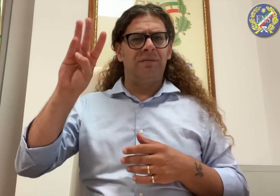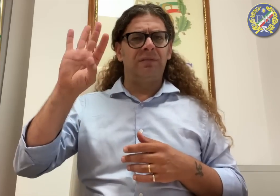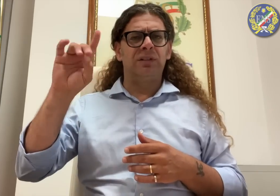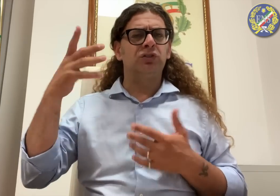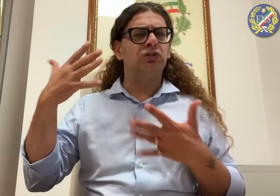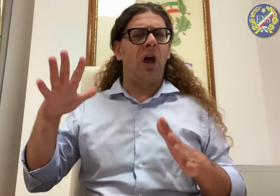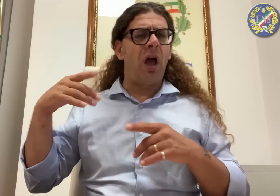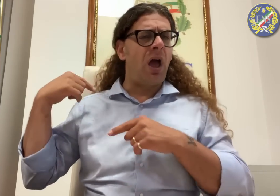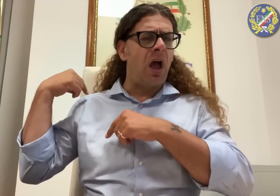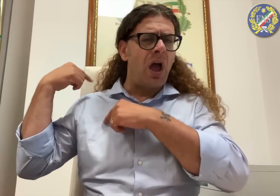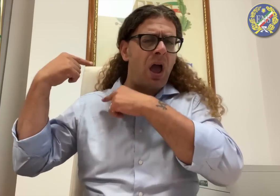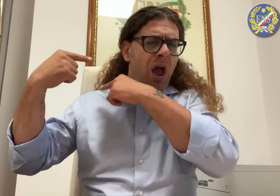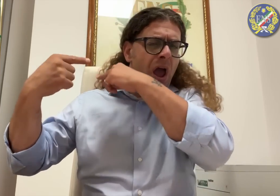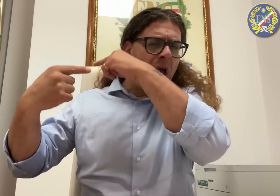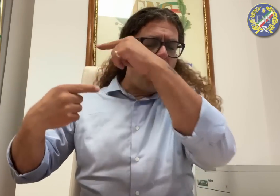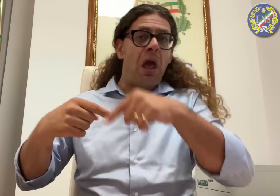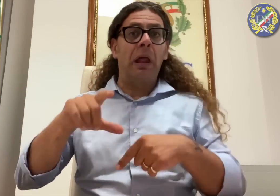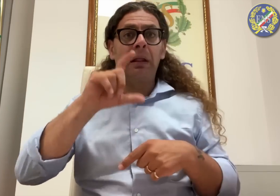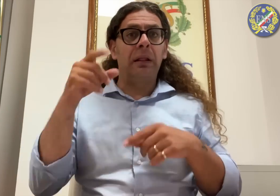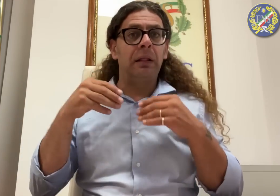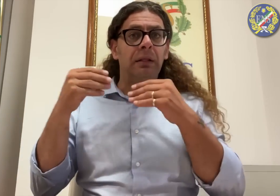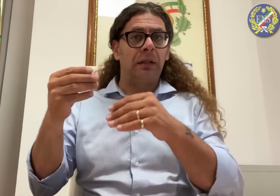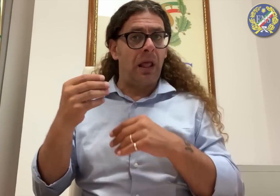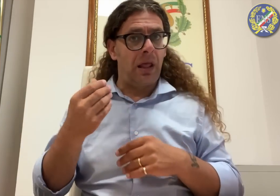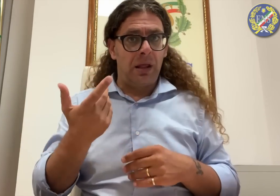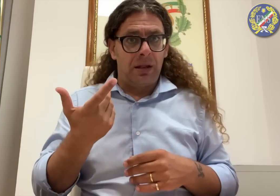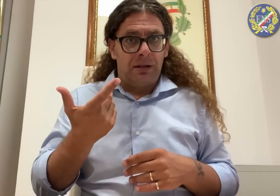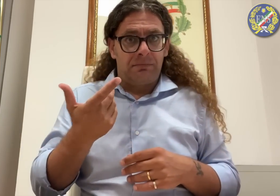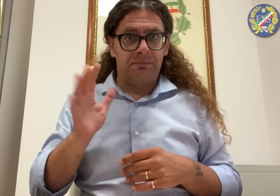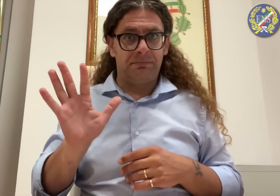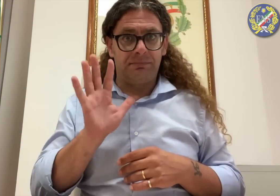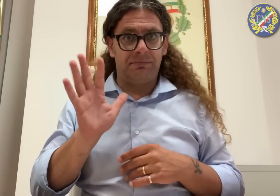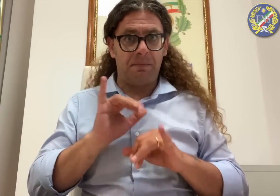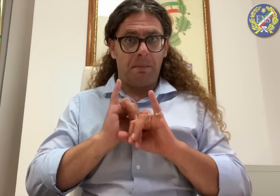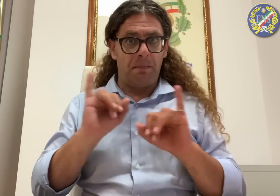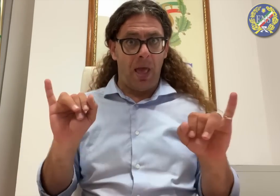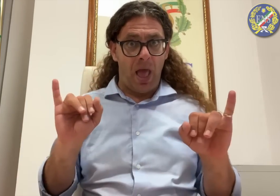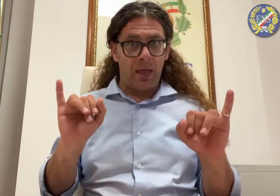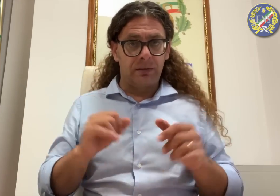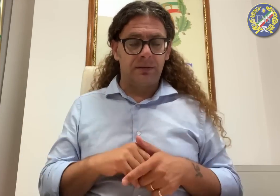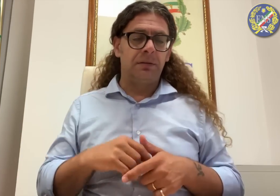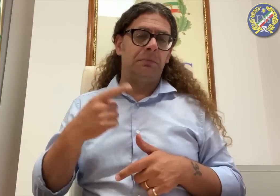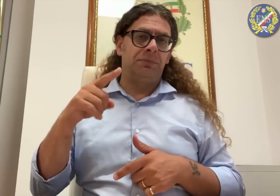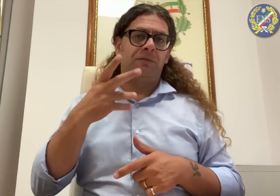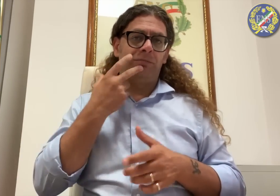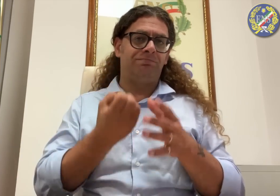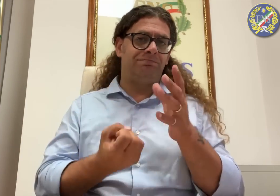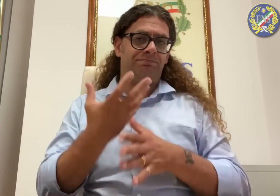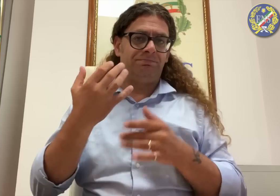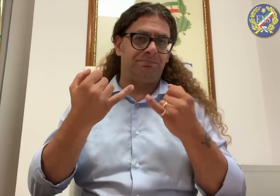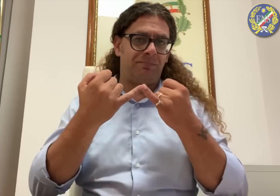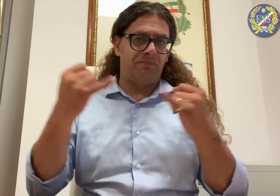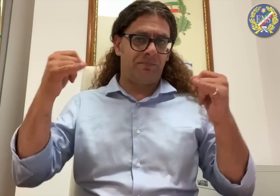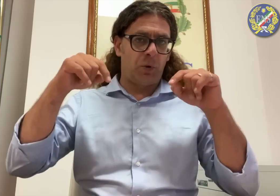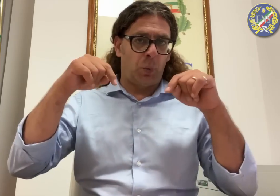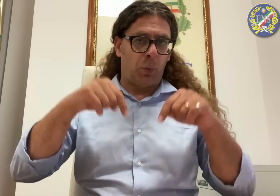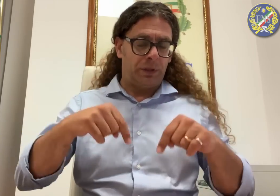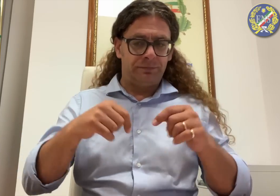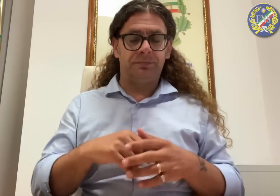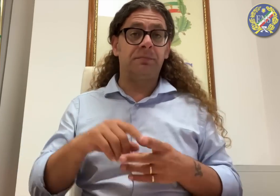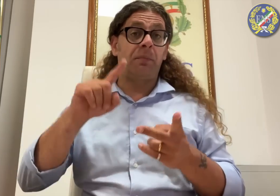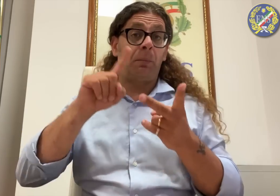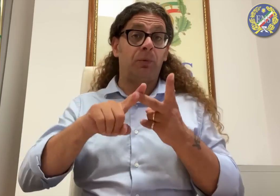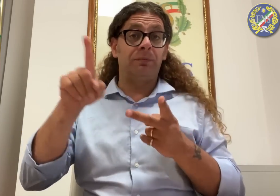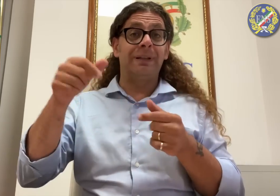La WFD si occupa di questi temi già da moltissimi anni, sembra che l’Italia non abbia mai preso parte a tali tavoli di confronto, per questa ragione mi piacerebbe